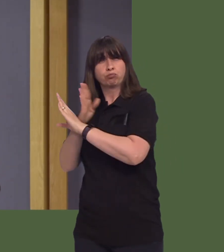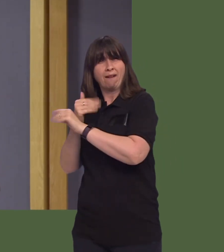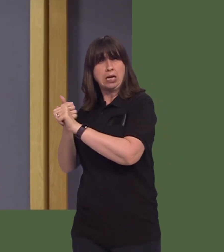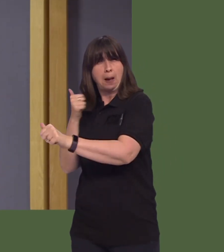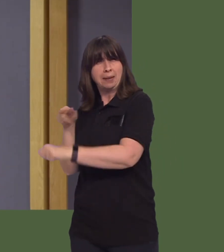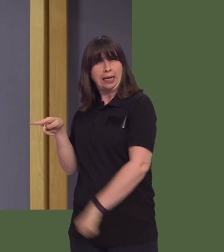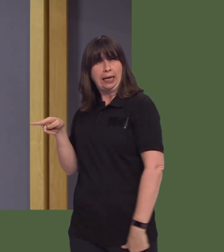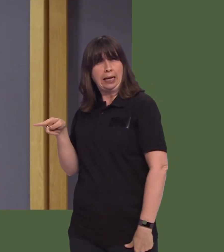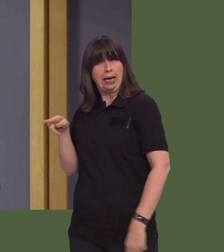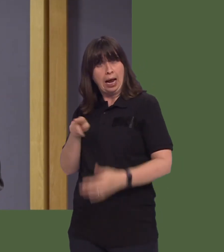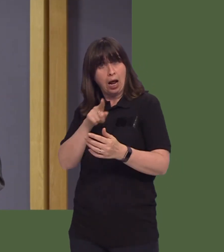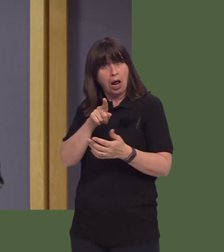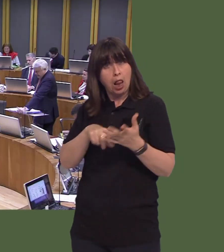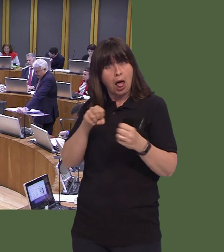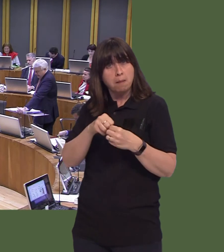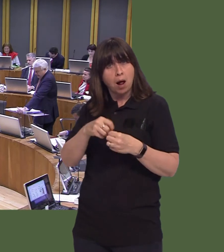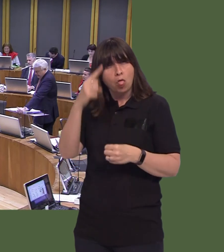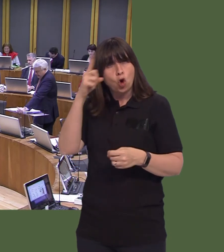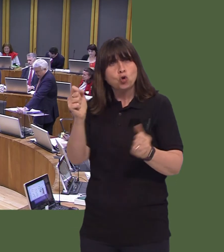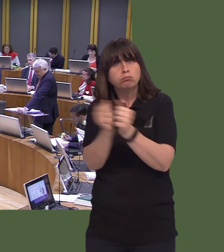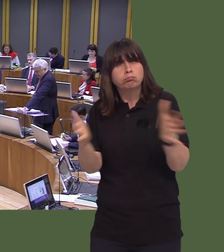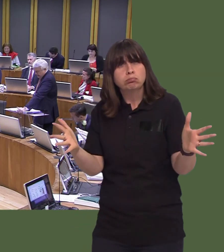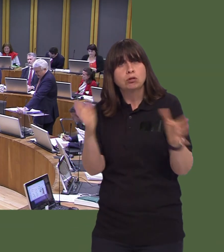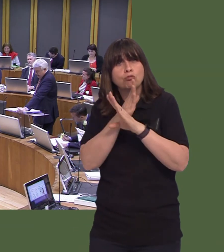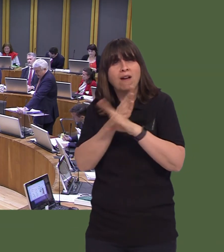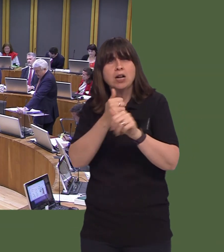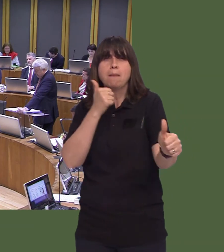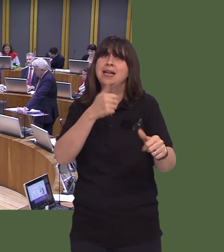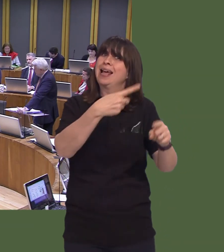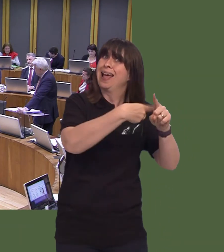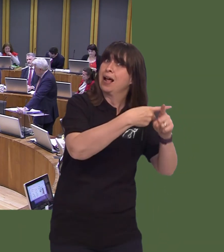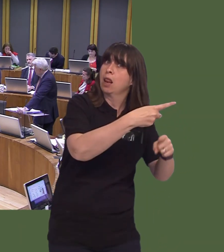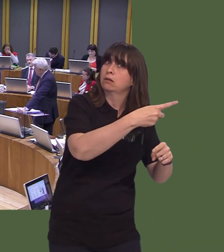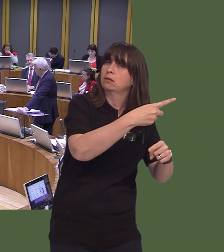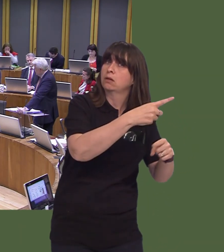Felly, pan oeddech chi'n dweud wrthym ni ar 30 Ionawr eich bod chi yn llwyr yn erbyn preifateiddio,